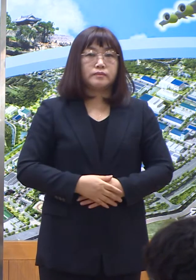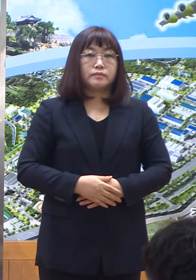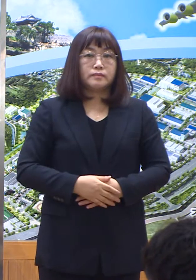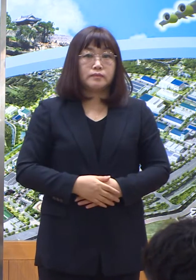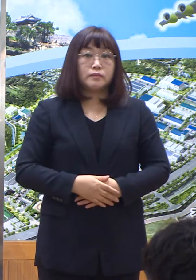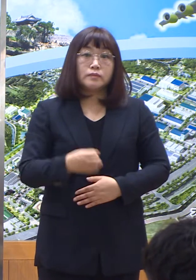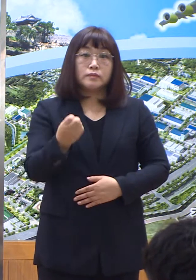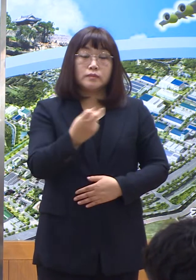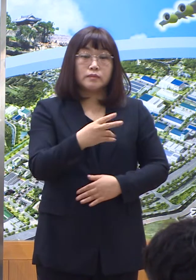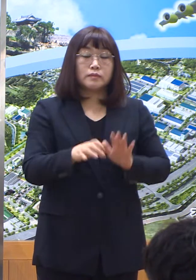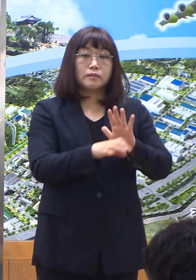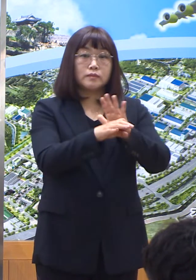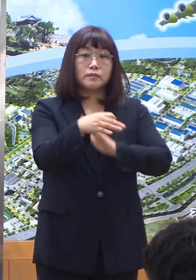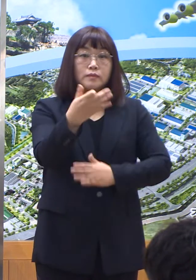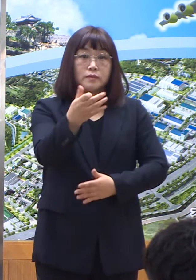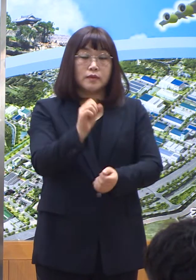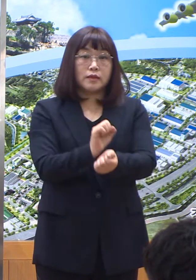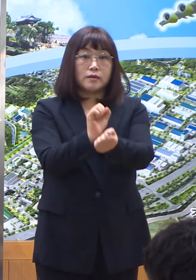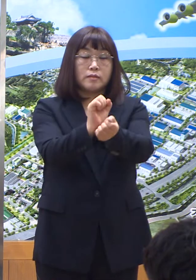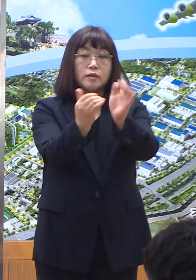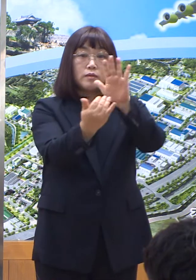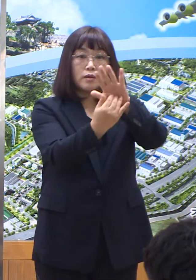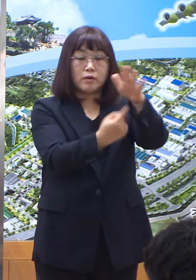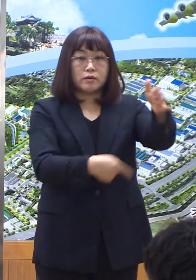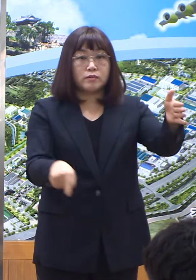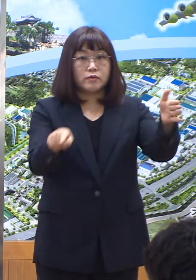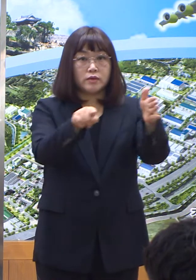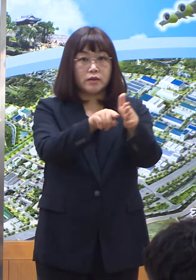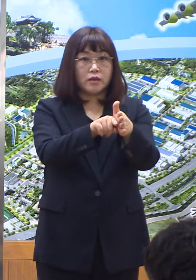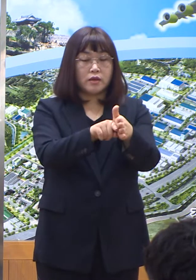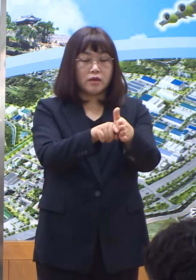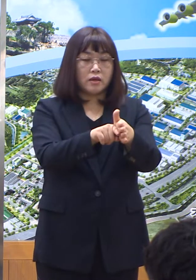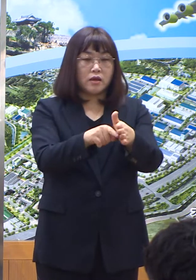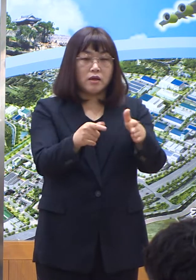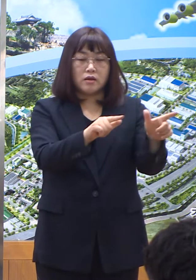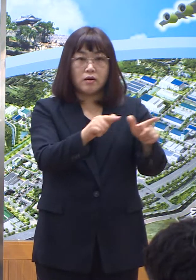언론은 아니 뭐 장애 1 예약을 위아래 다 십 년 면 대 면 차례